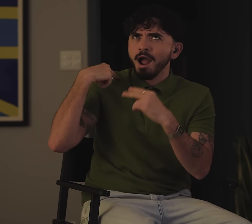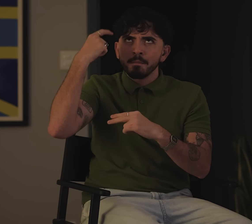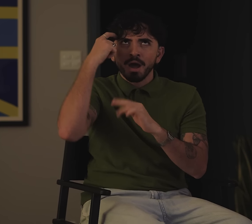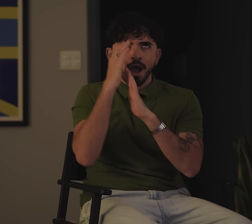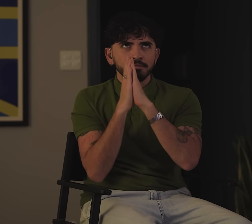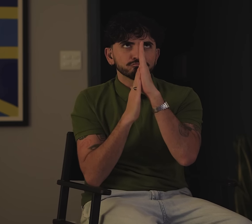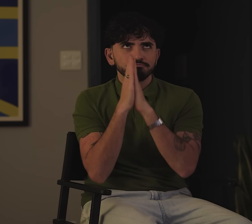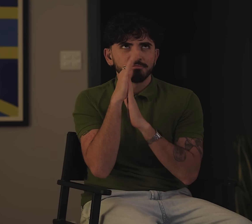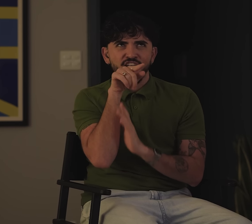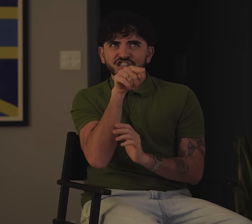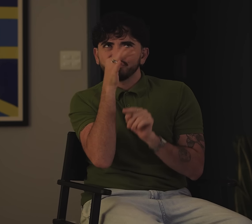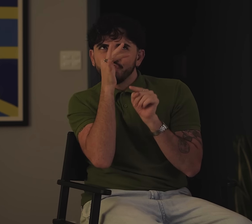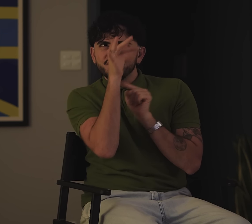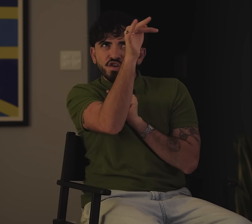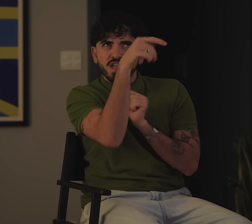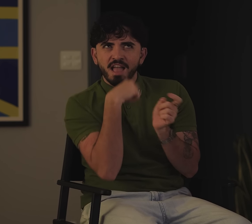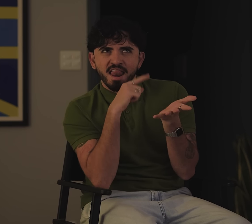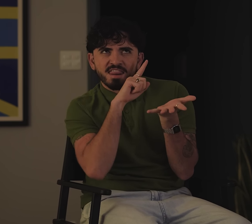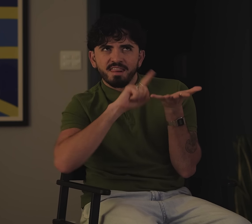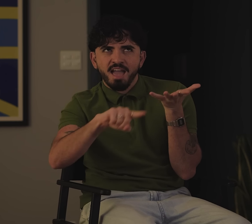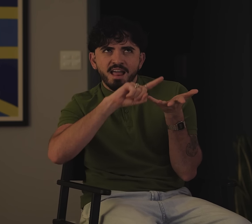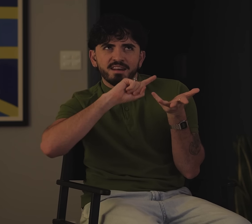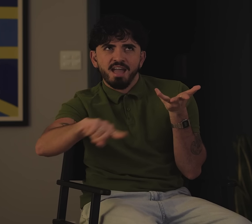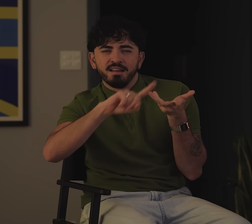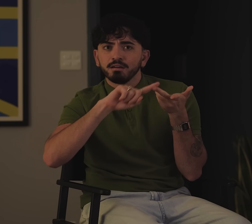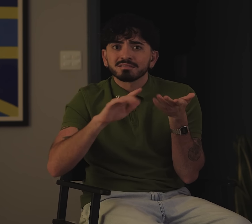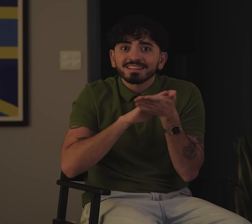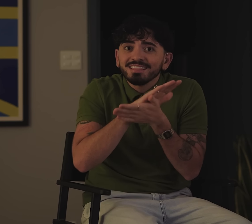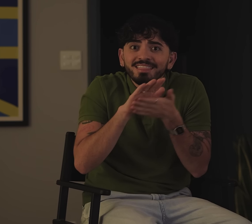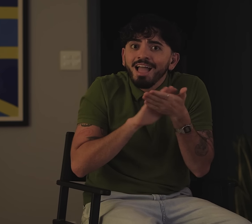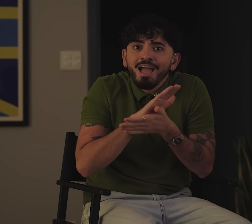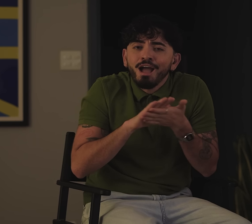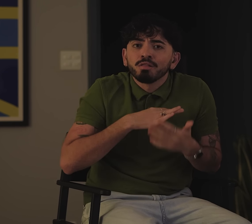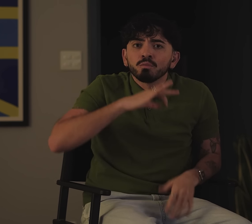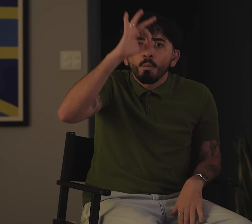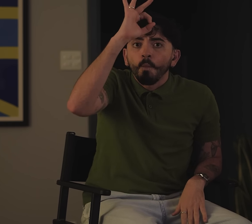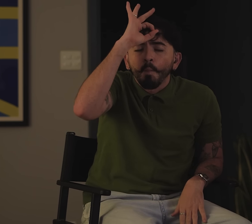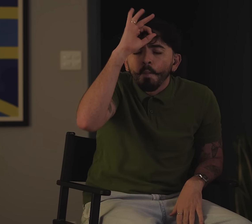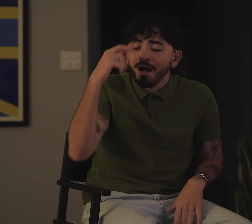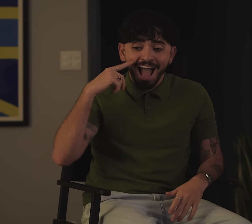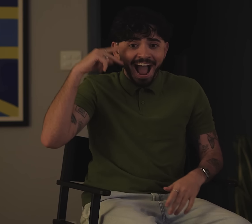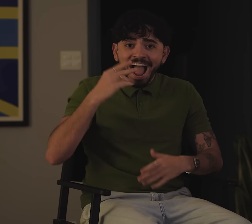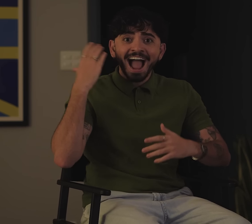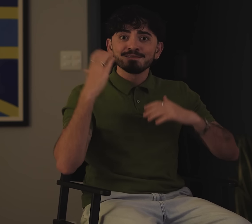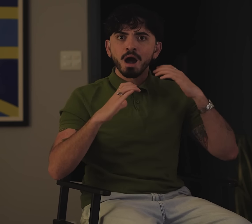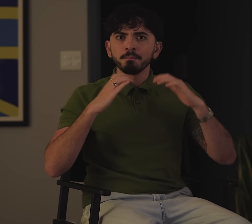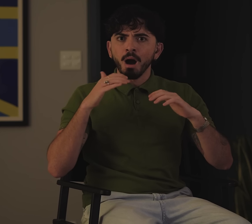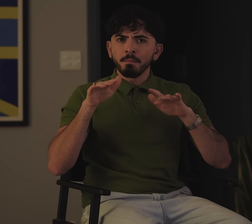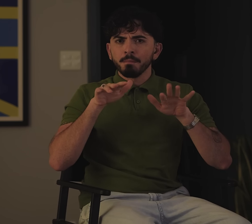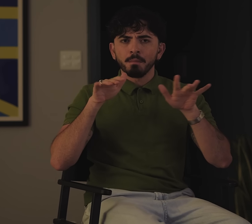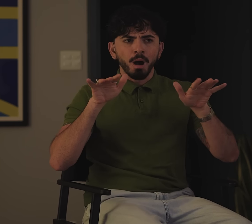nem planejei para o futuro. Nada! Foi acontecendo com o tempo, com sugestões, trabalho,